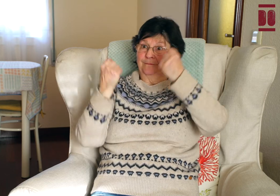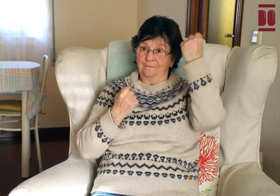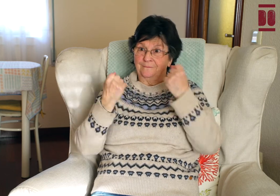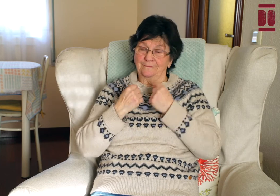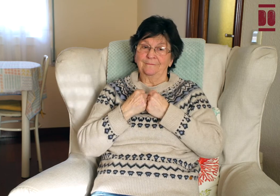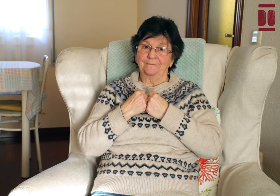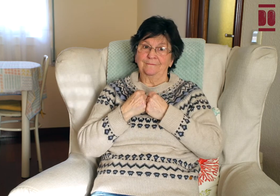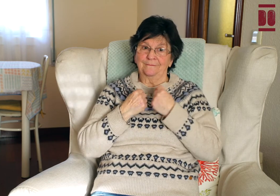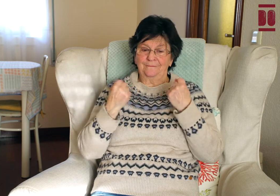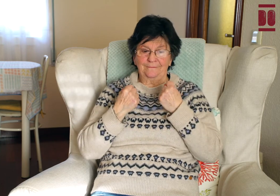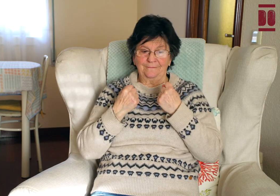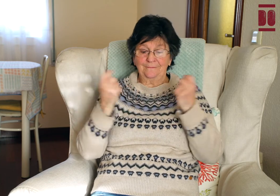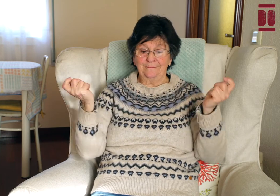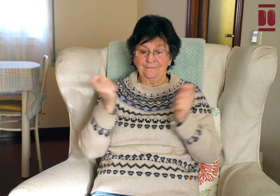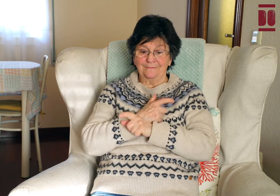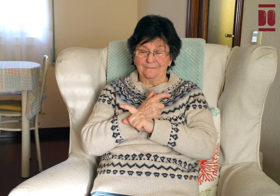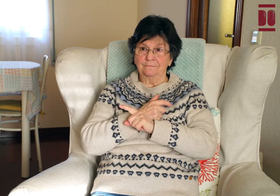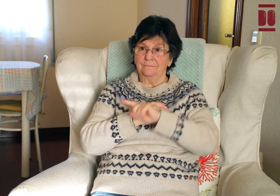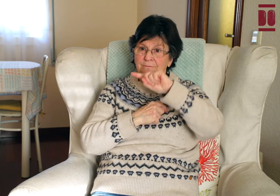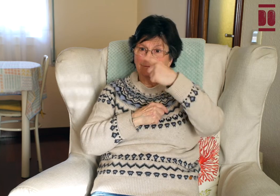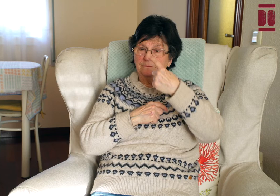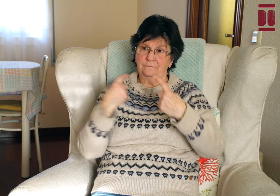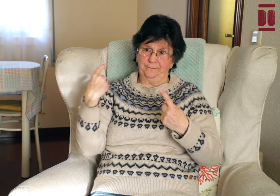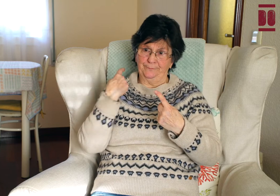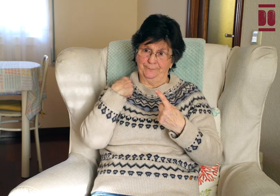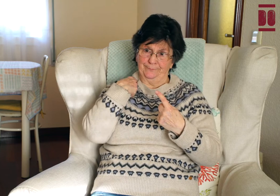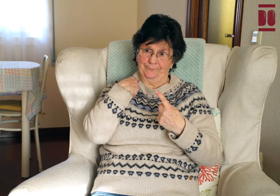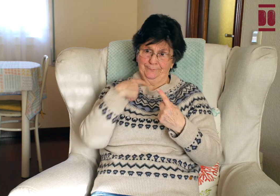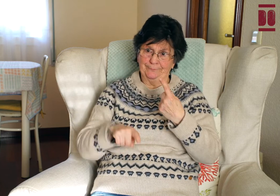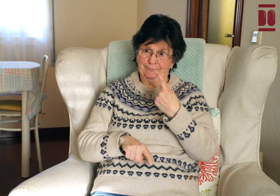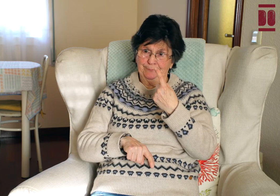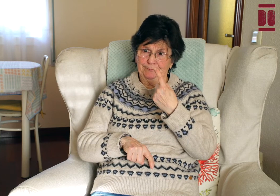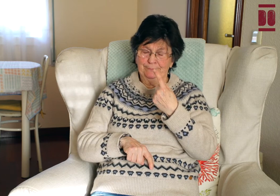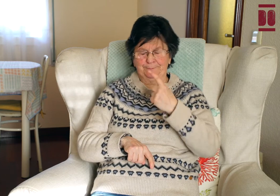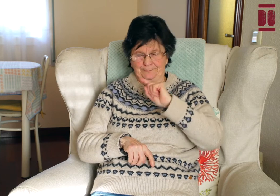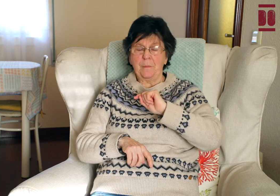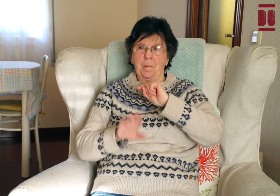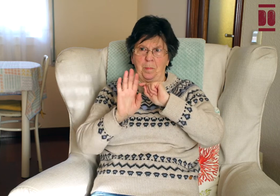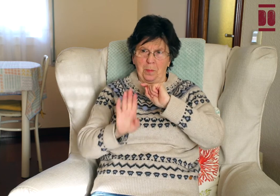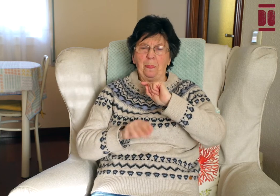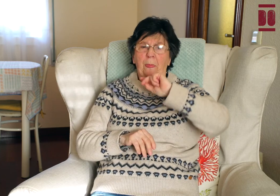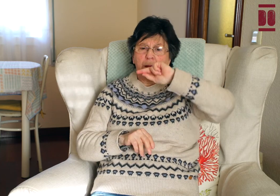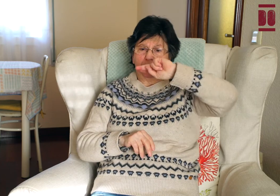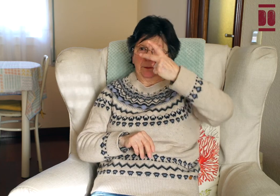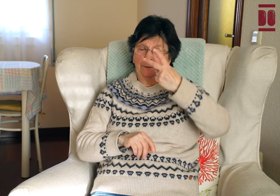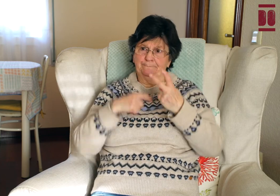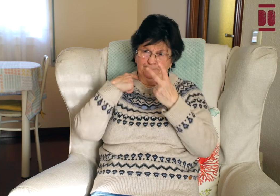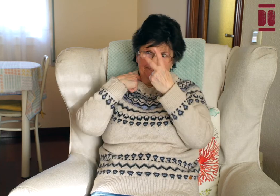Hice la práctica de conducción. Fui a Tráfico y suspendí el primer examen, pero el segundo también lo suspendí.